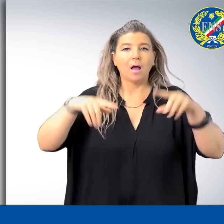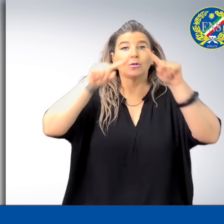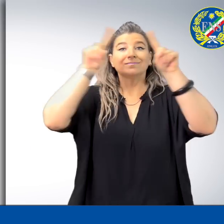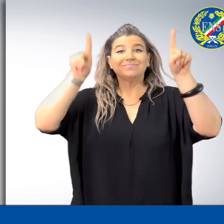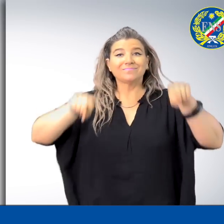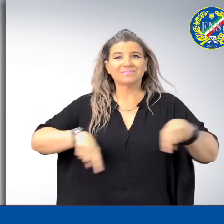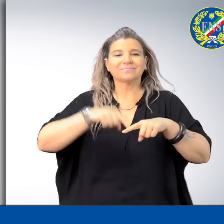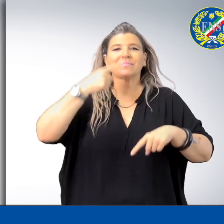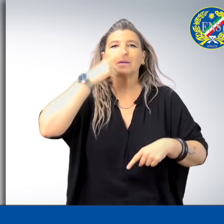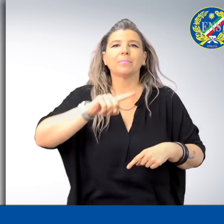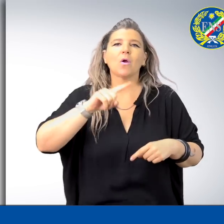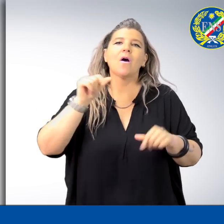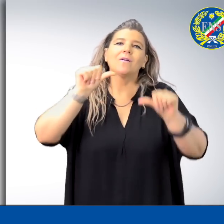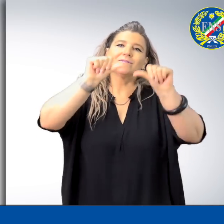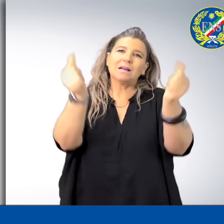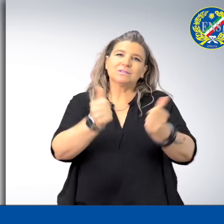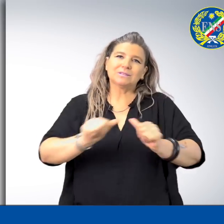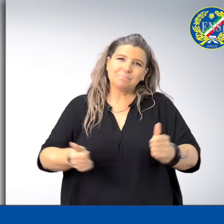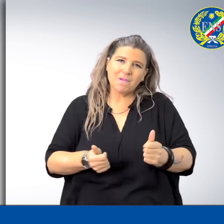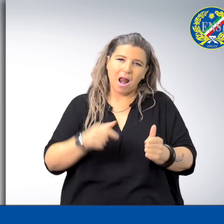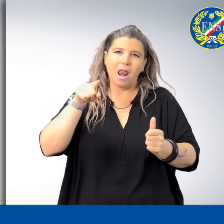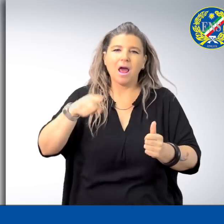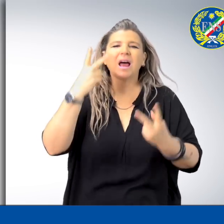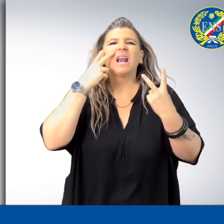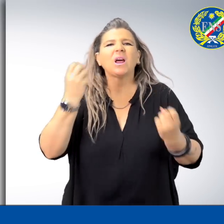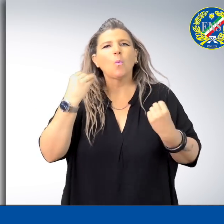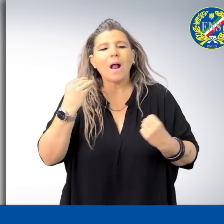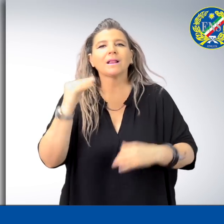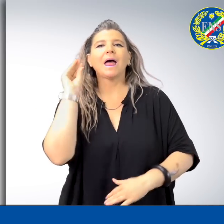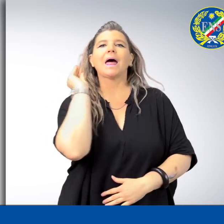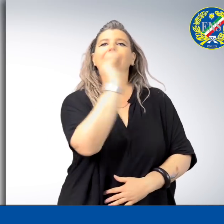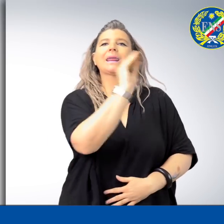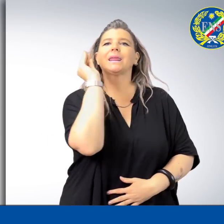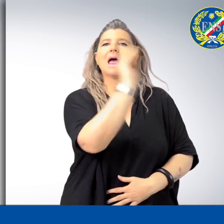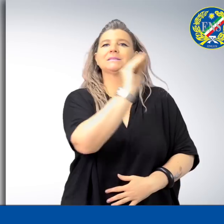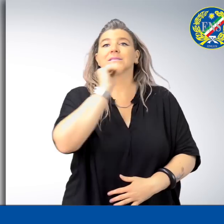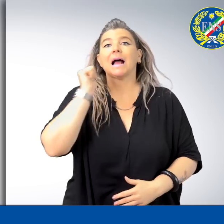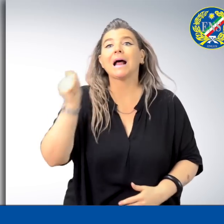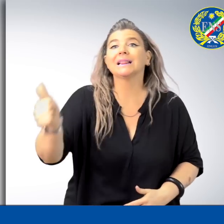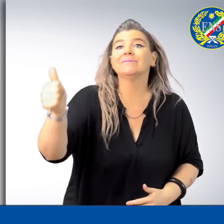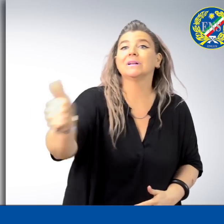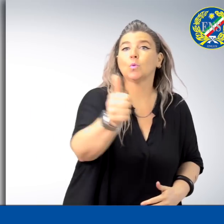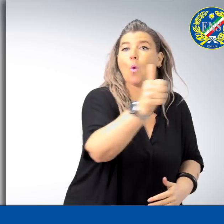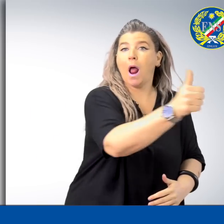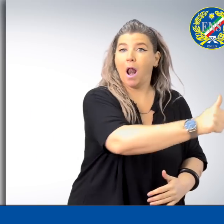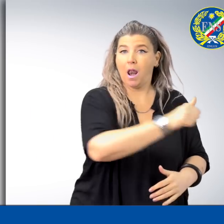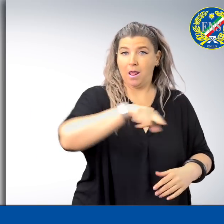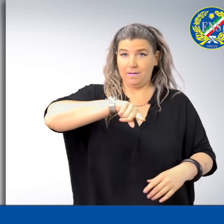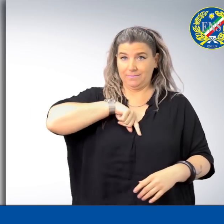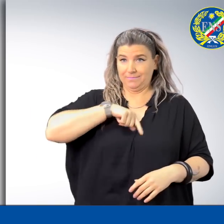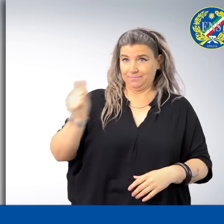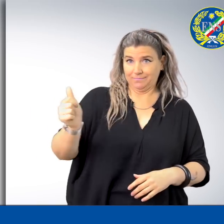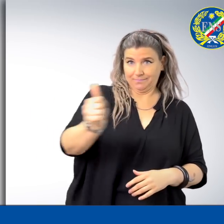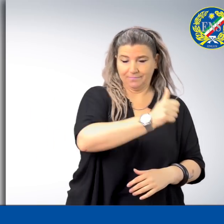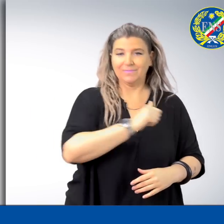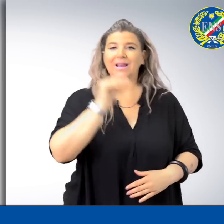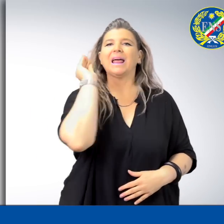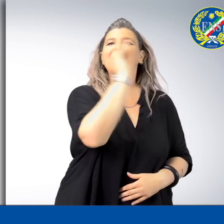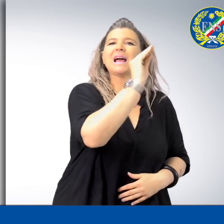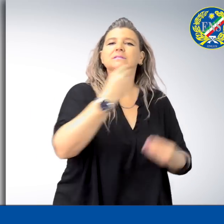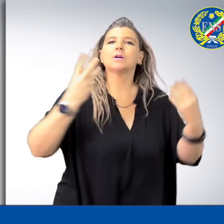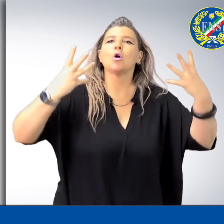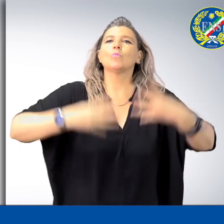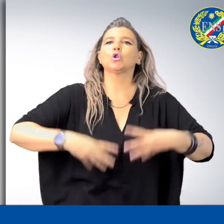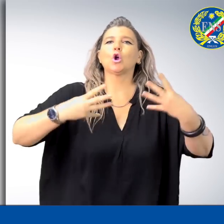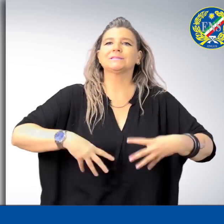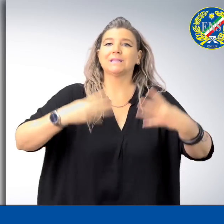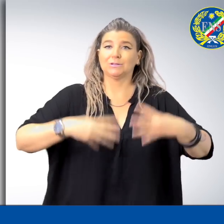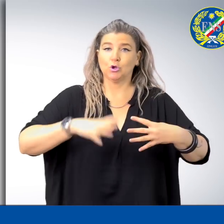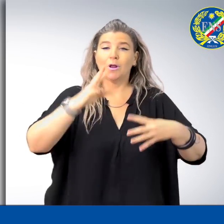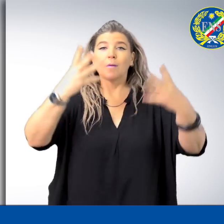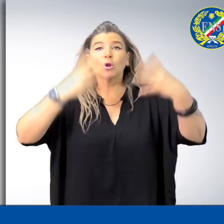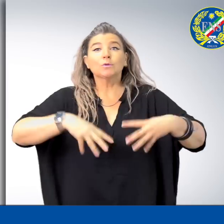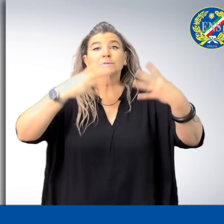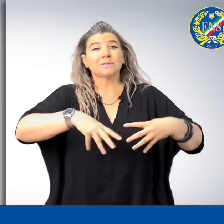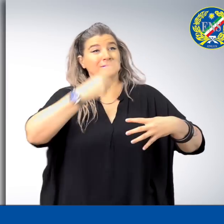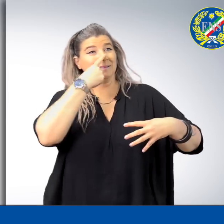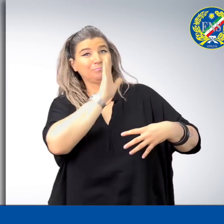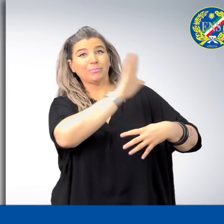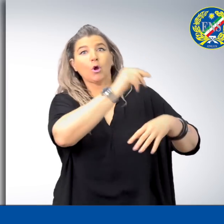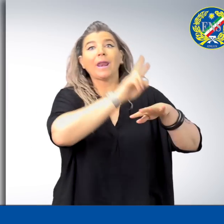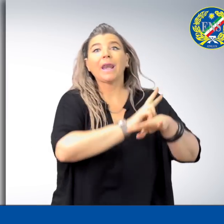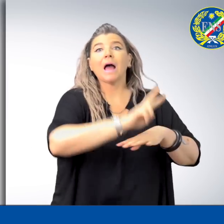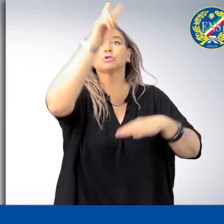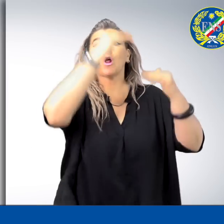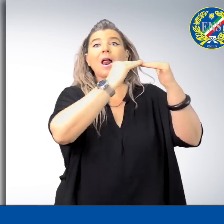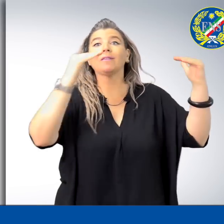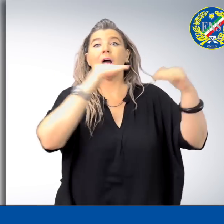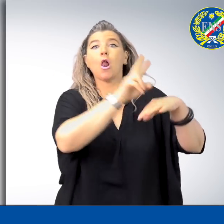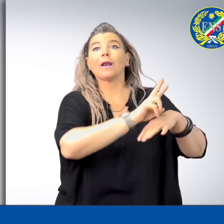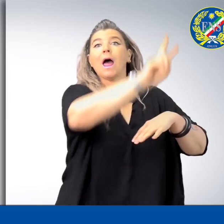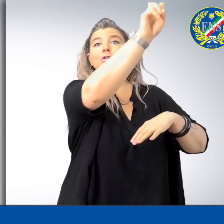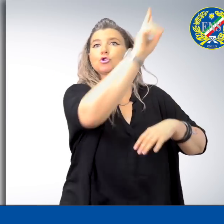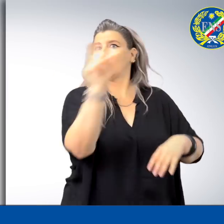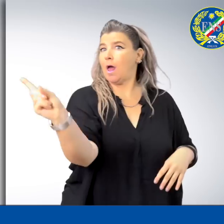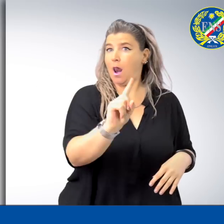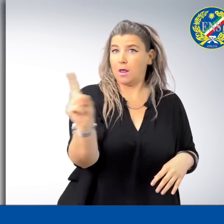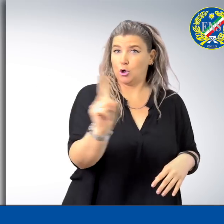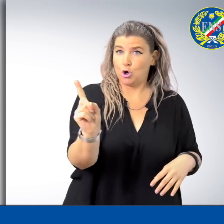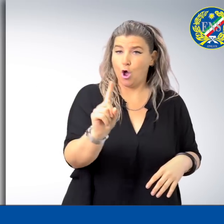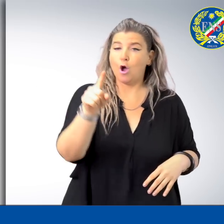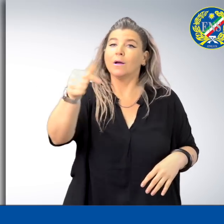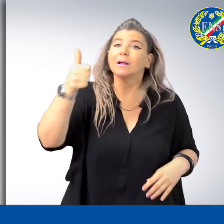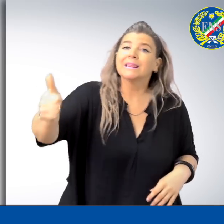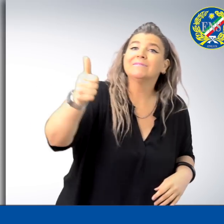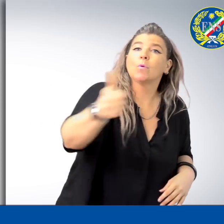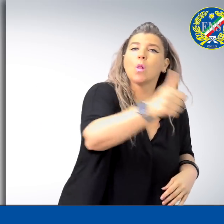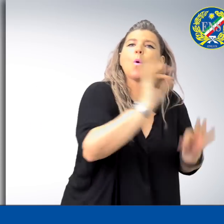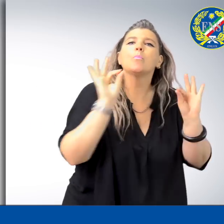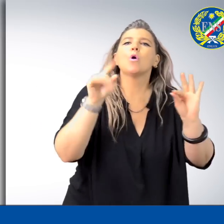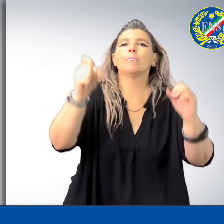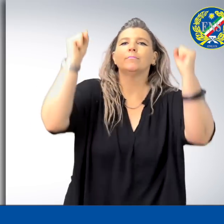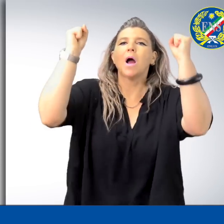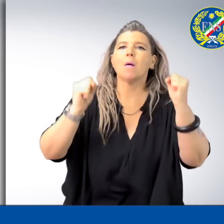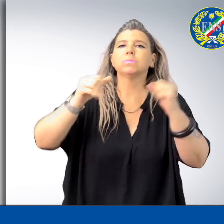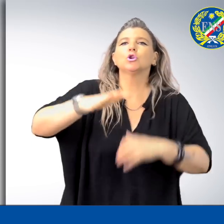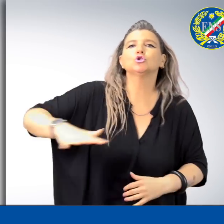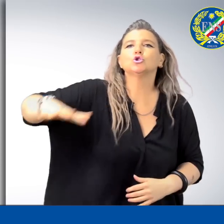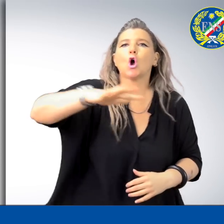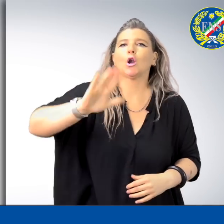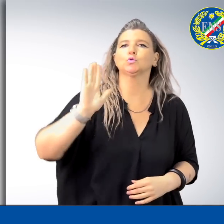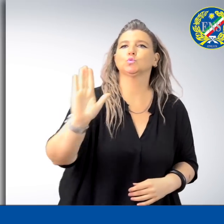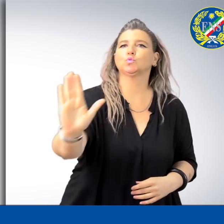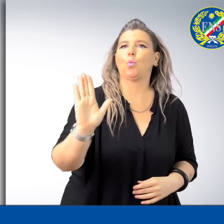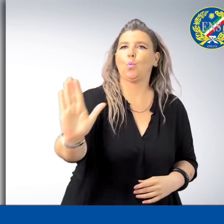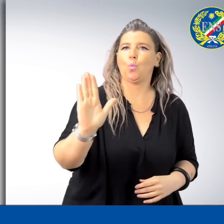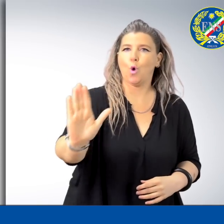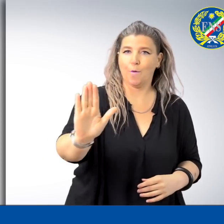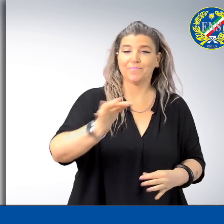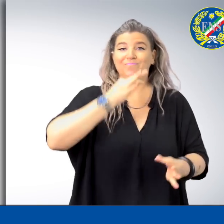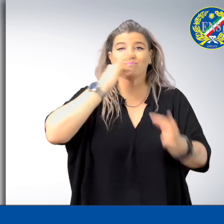ha preparato un FAC-SIMILE che riguarda la richiesta individuale alla Motorizzazione Civile locale di zona.